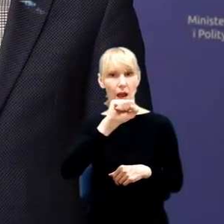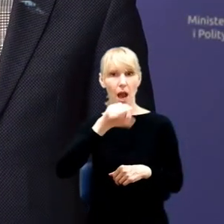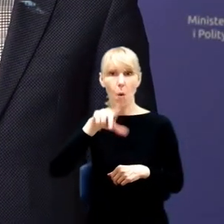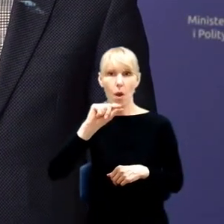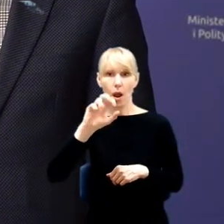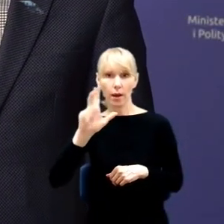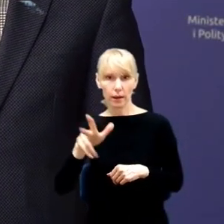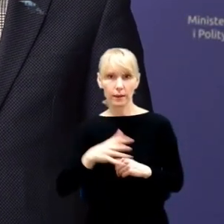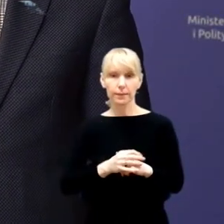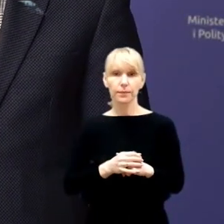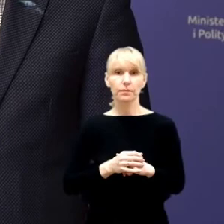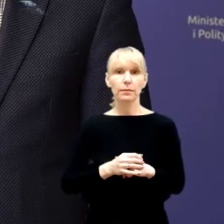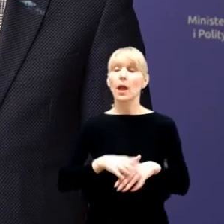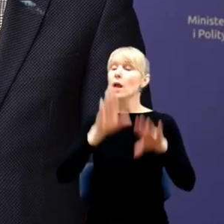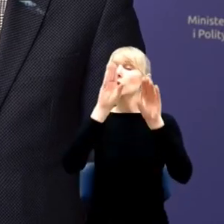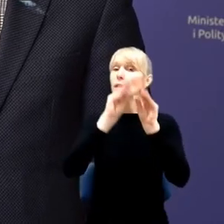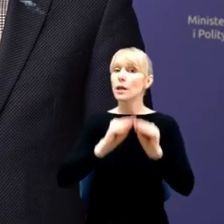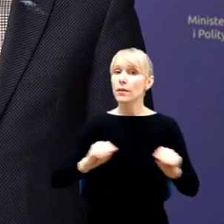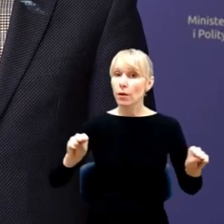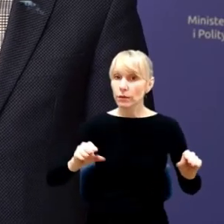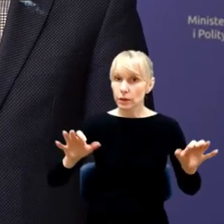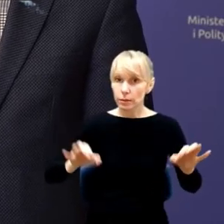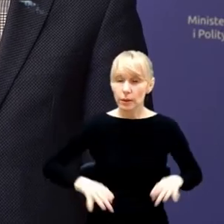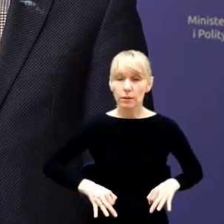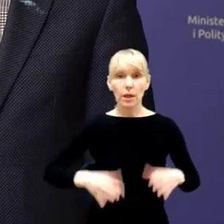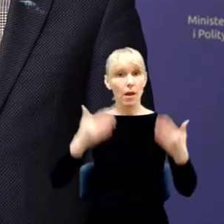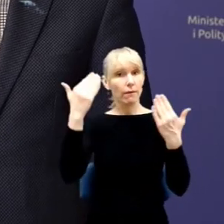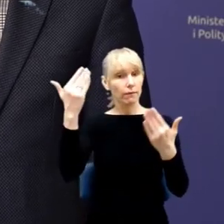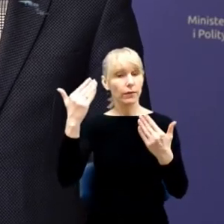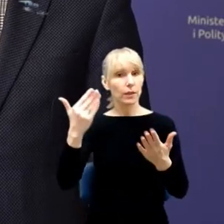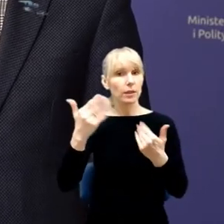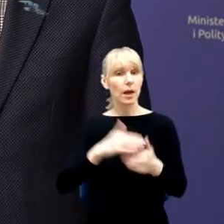witam serdecznie na dzisiejszej konferencji z cyklu Poza Metropolią.